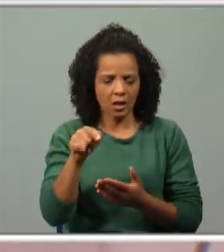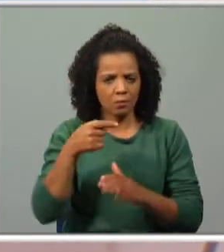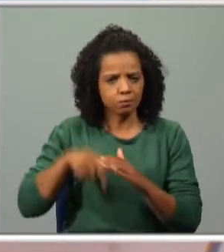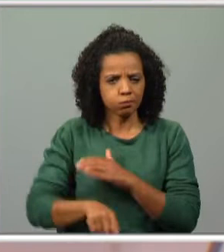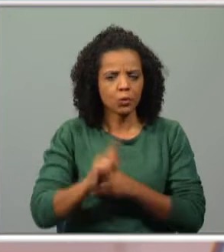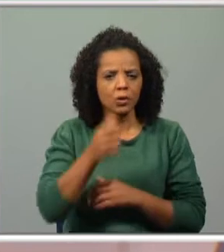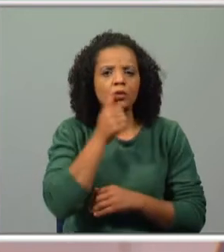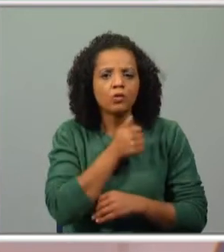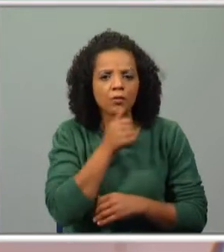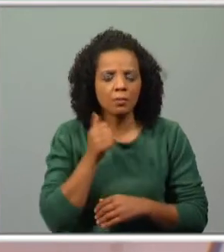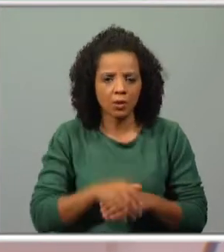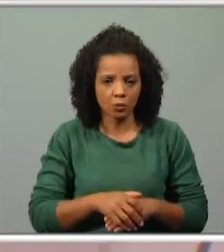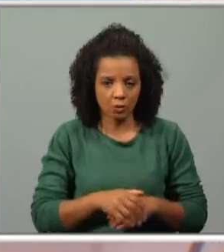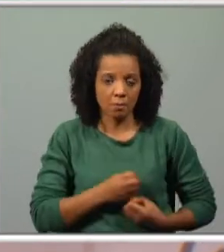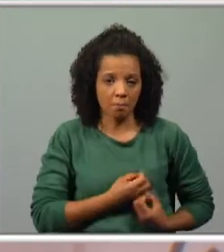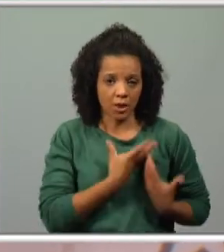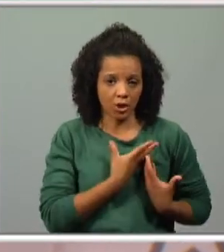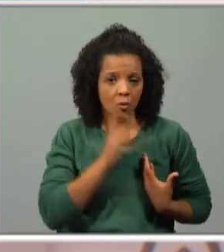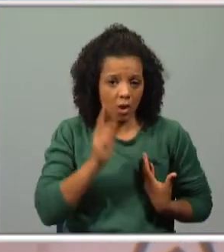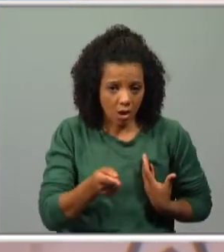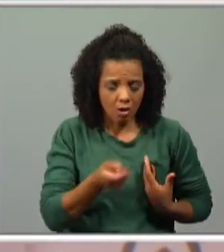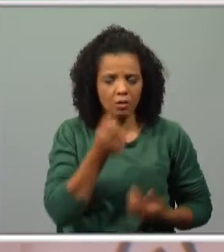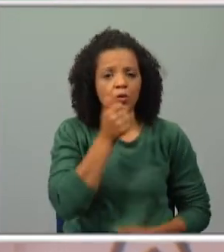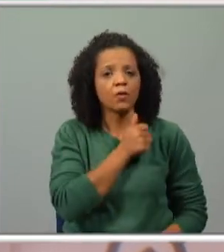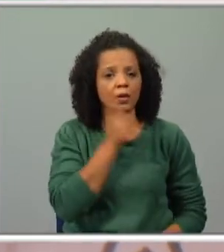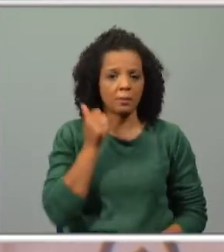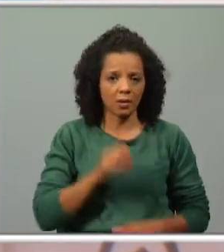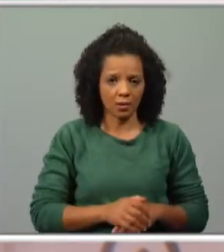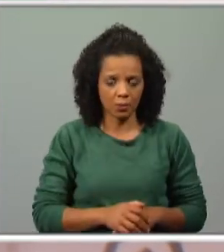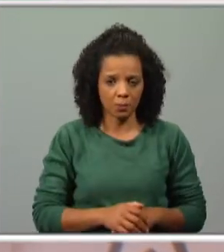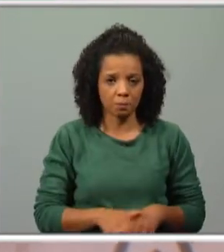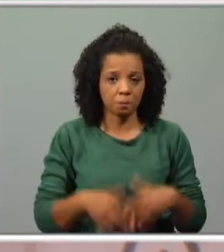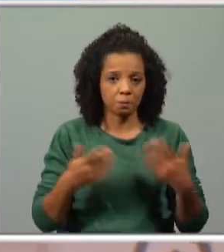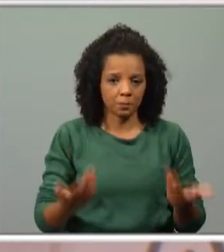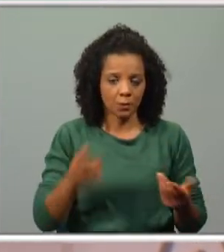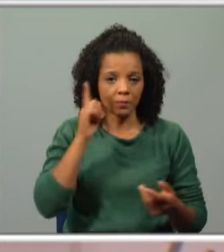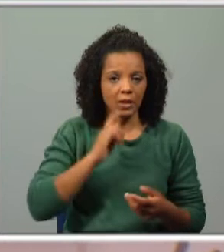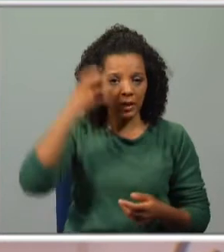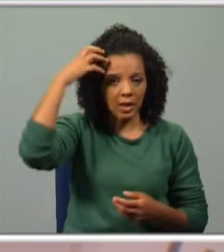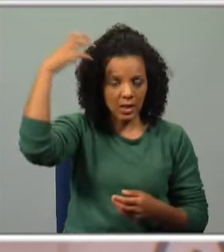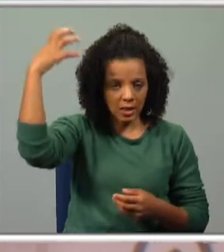de Sofrimento paixão é sofrimento e portanto no fundo a rainha compartilhar 痛苦的激情是痛苦和如此深入地分享女王